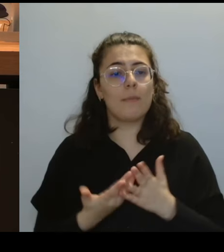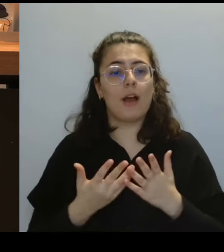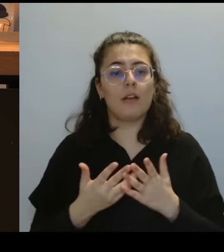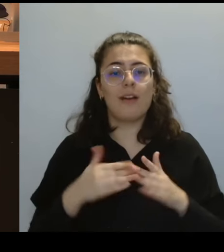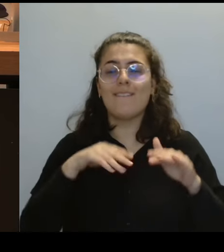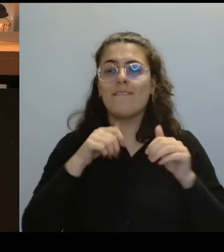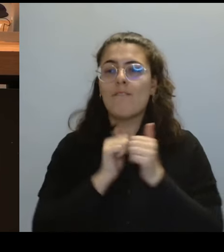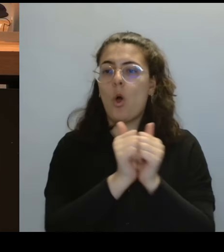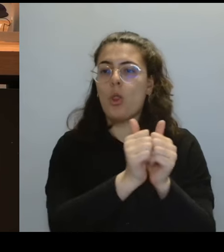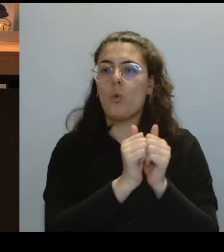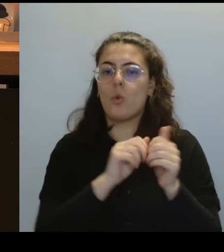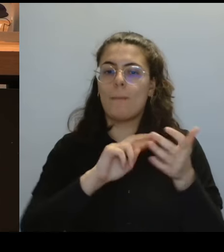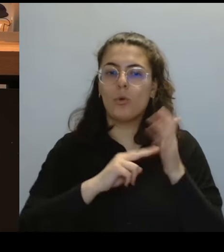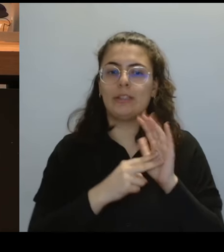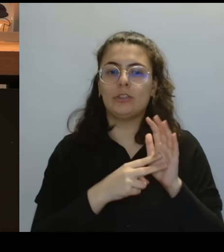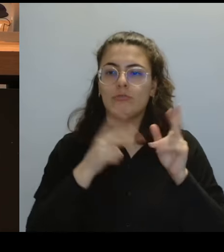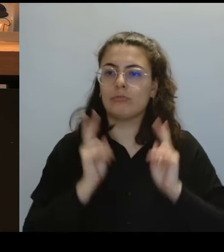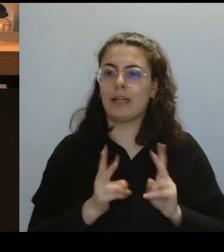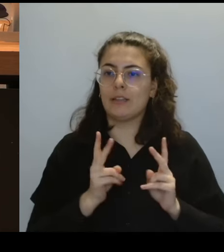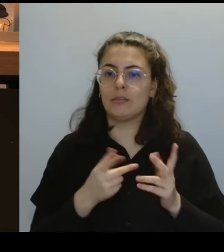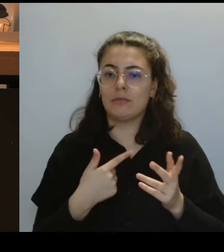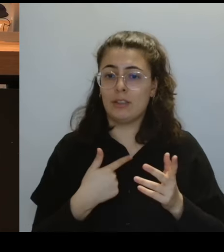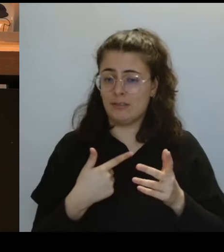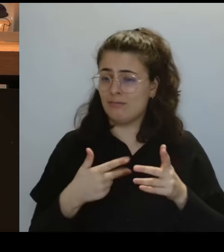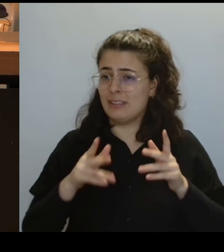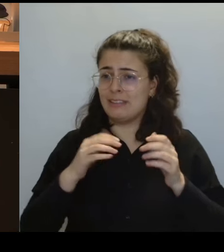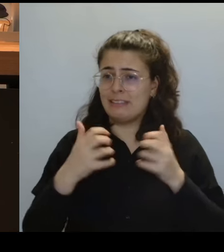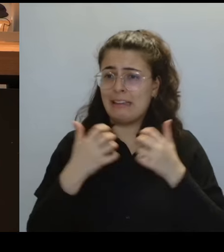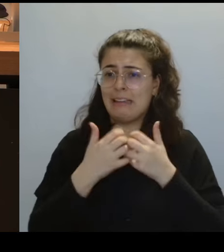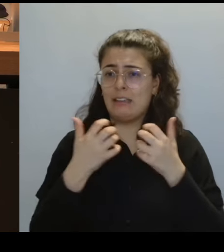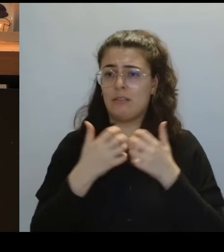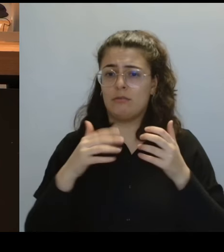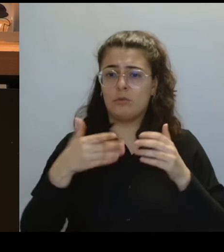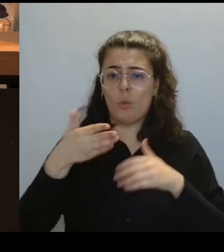ein Grundrecht, ein Grundrecht, das als Lehre des Zweiten Weltkriegs in